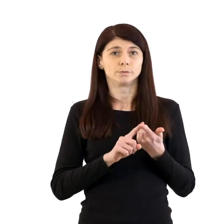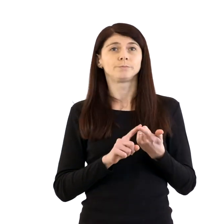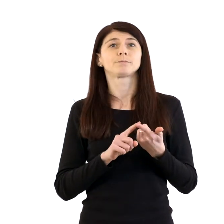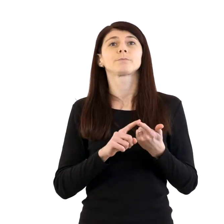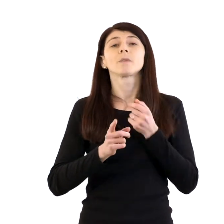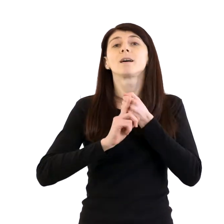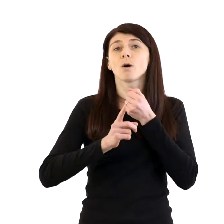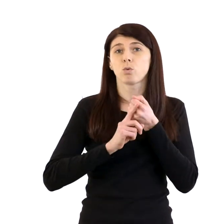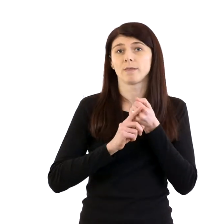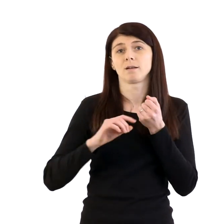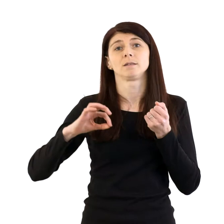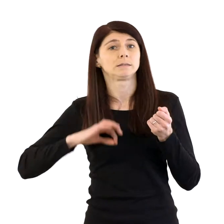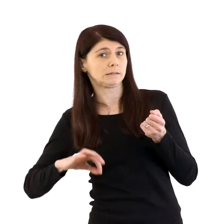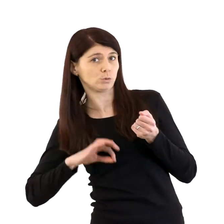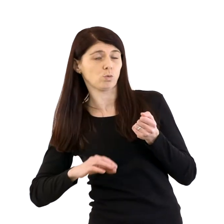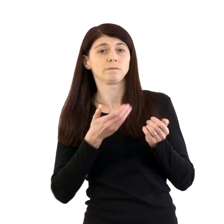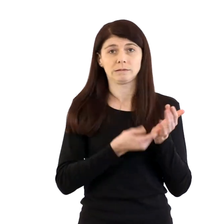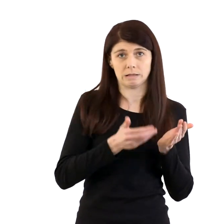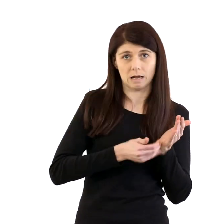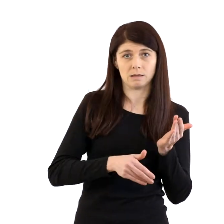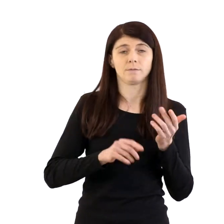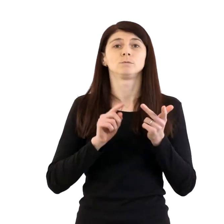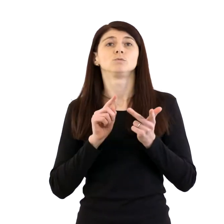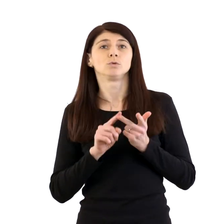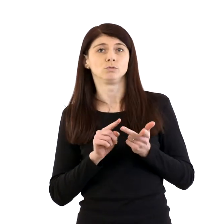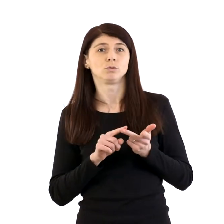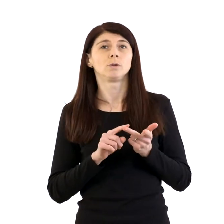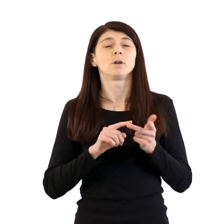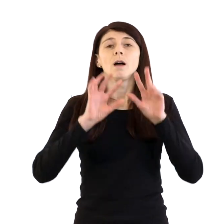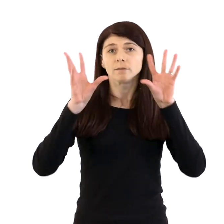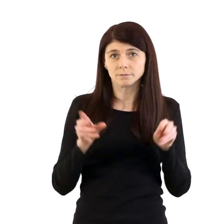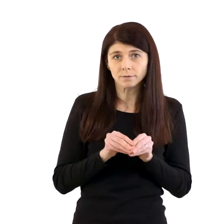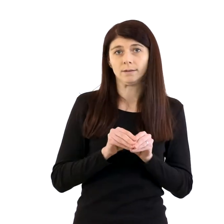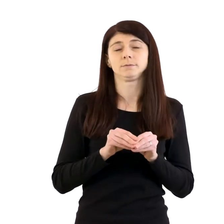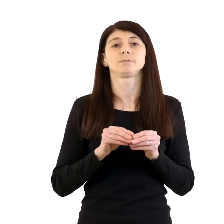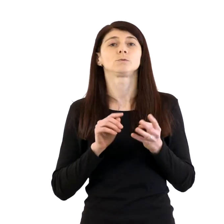rachunek zysków i strat, bilans,